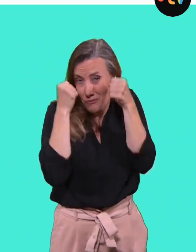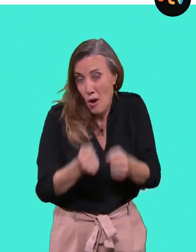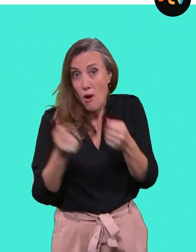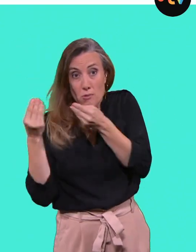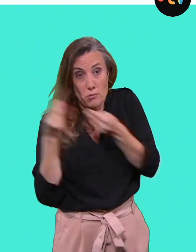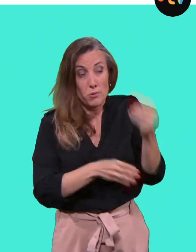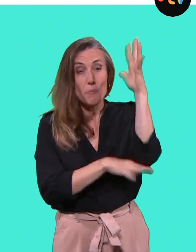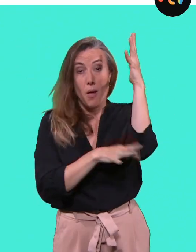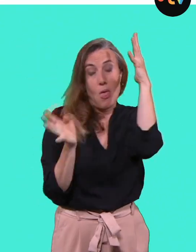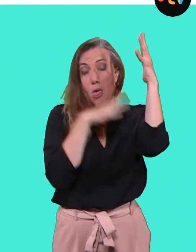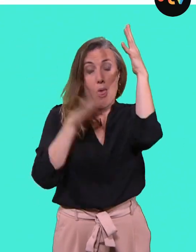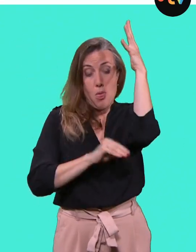Le gel et surtout les fortes pluies ont abîmé les arbres qui n'aiment pas avoir les pieds dans l'eau.